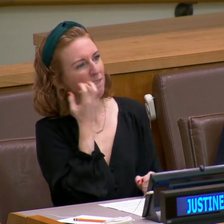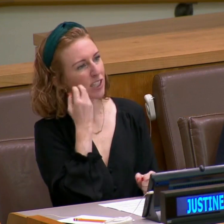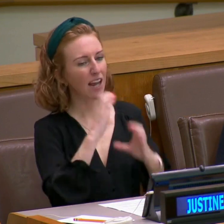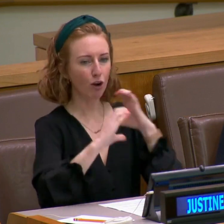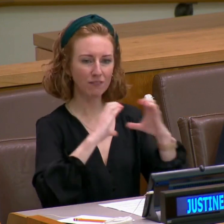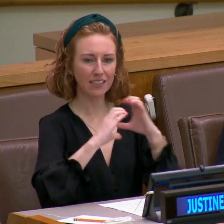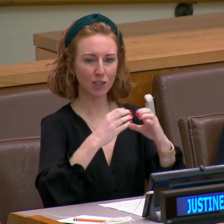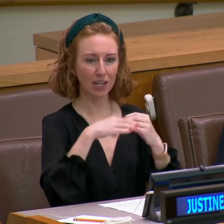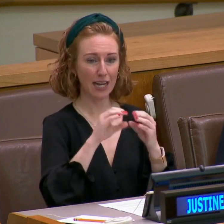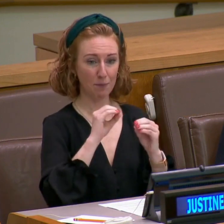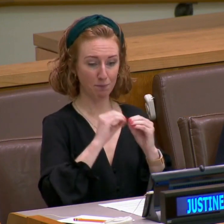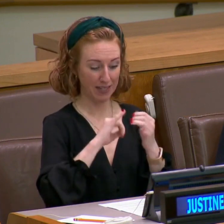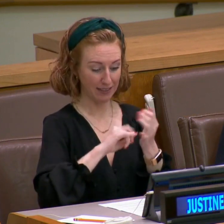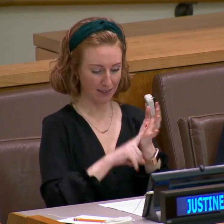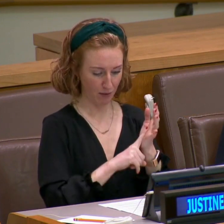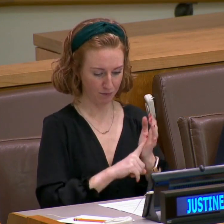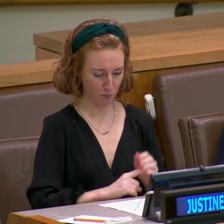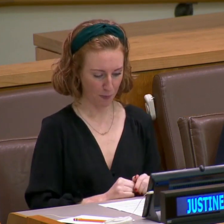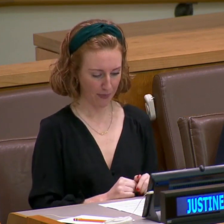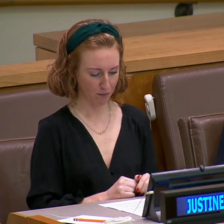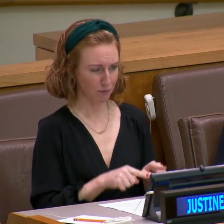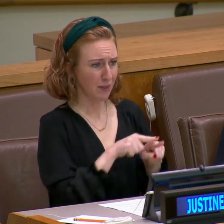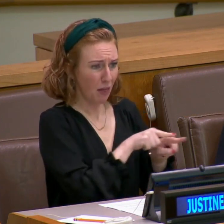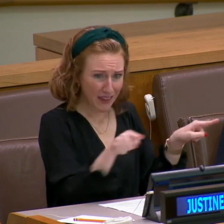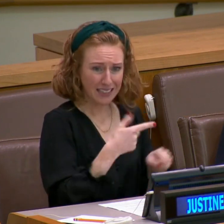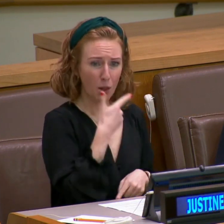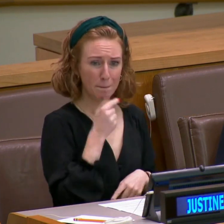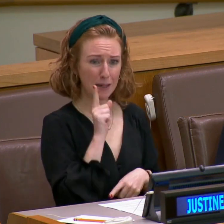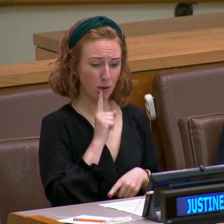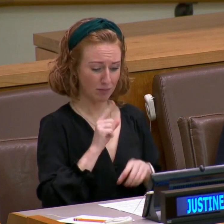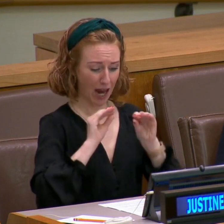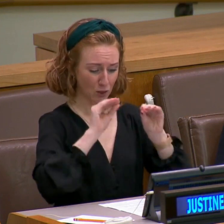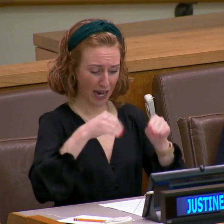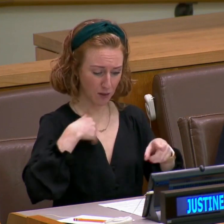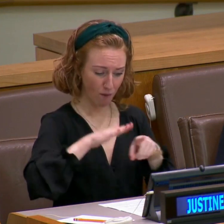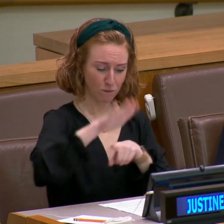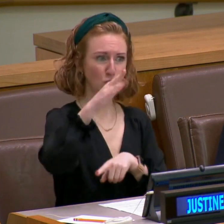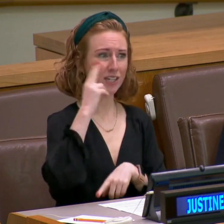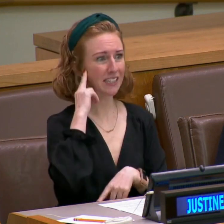en BSL. Estas son las personas que están educando